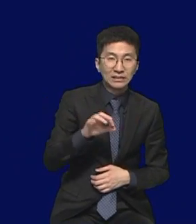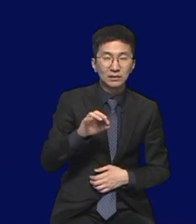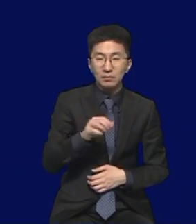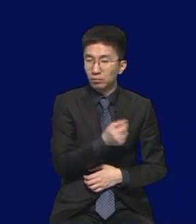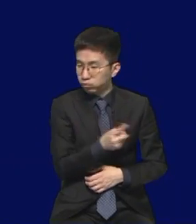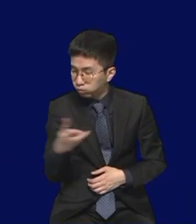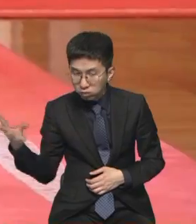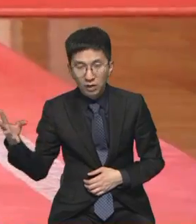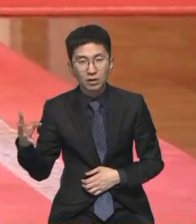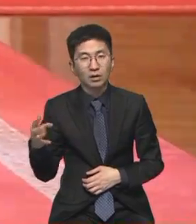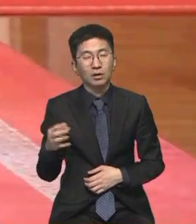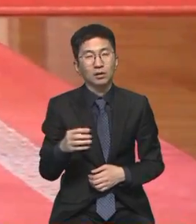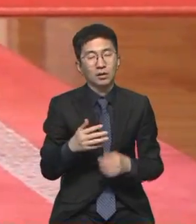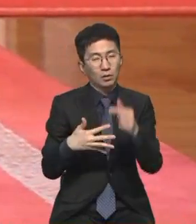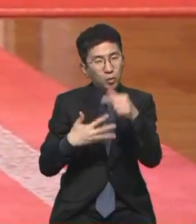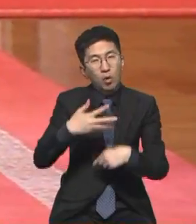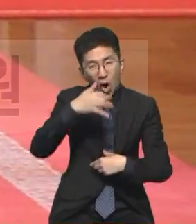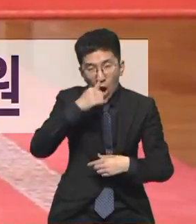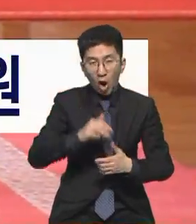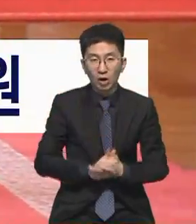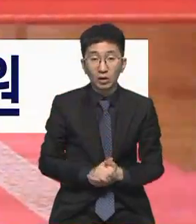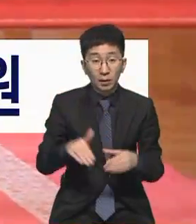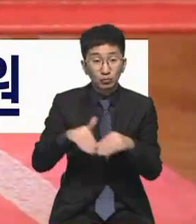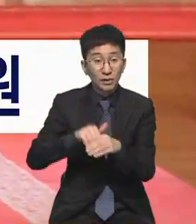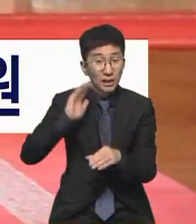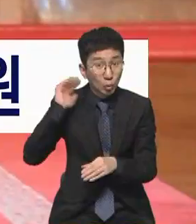의원이 뒤를 이었습니다. 문재인 대통령은 전년보다 약 1억 1천만